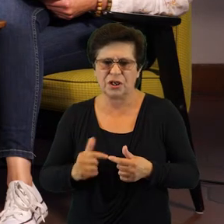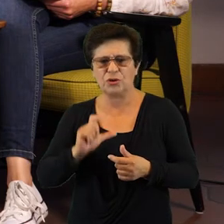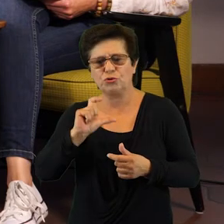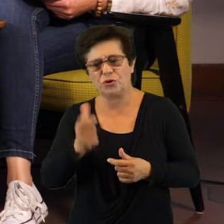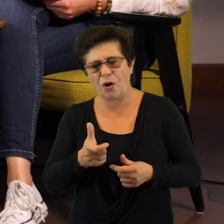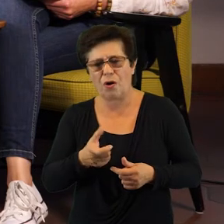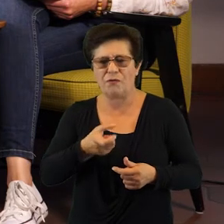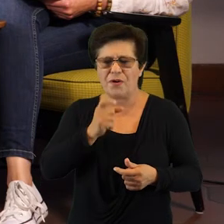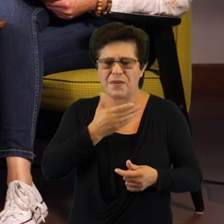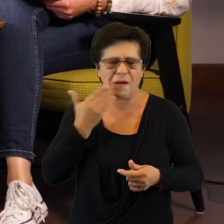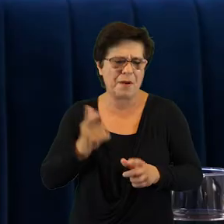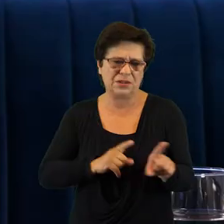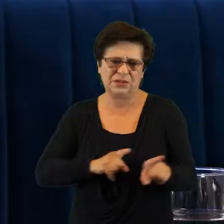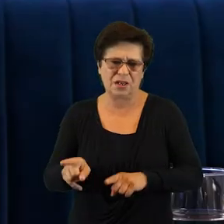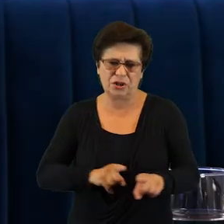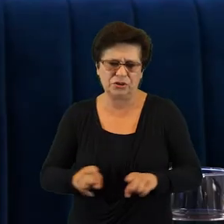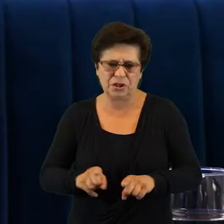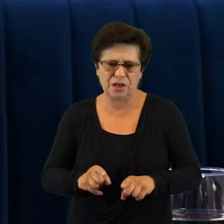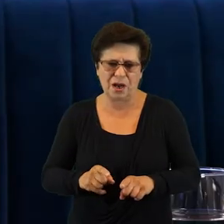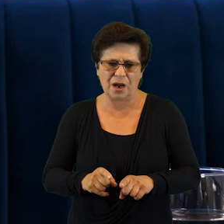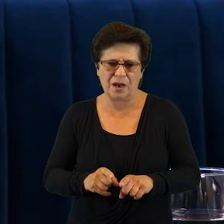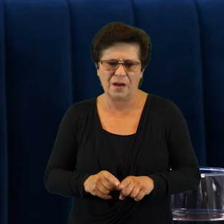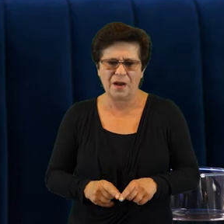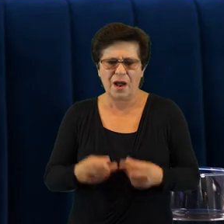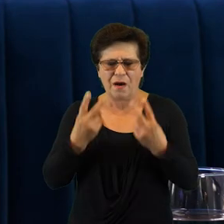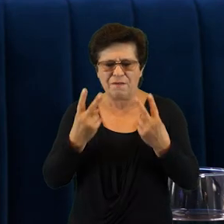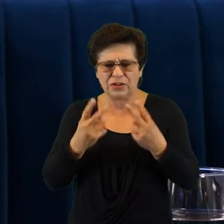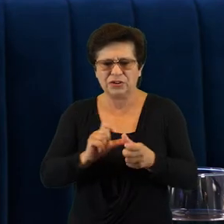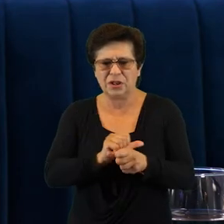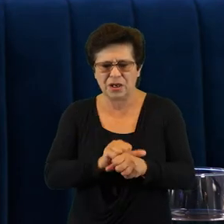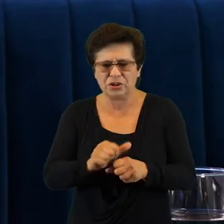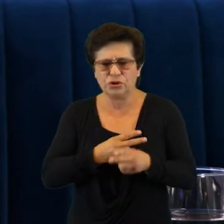W ogóle nie ma znaczenia. Liczą się tylko same, czyste teksty.